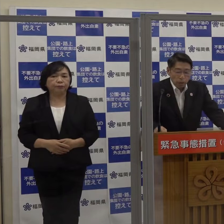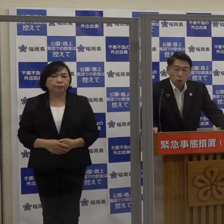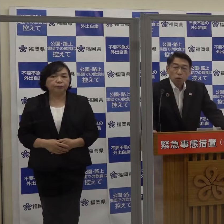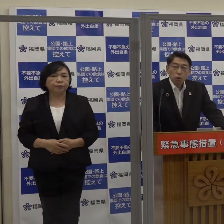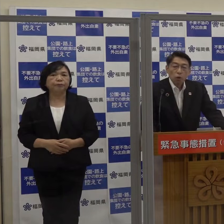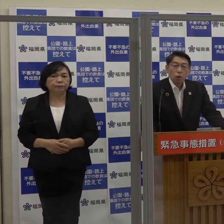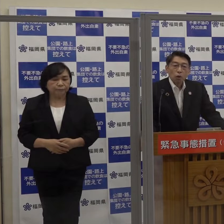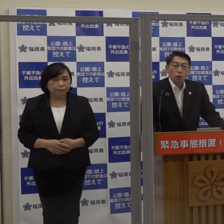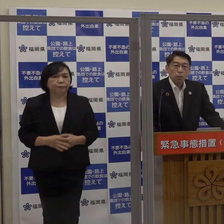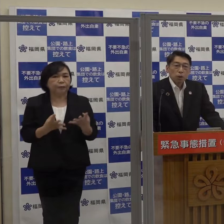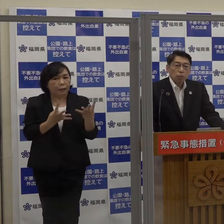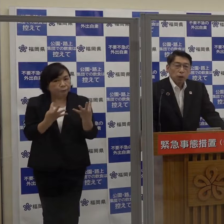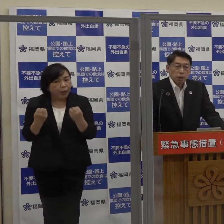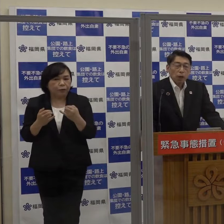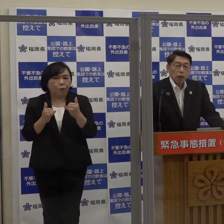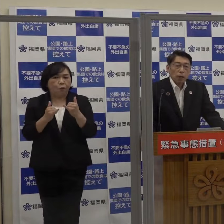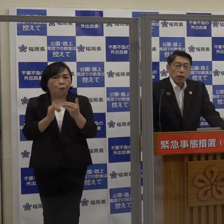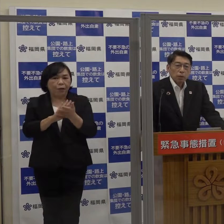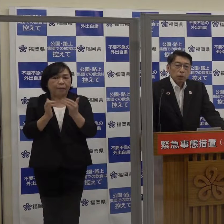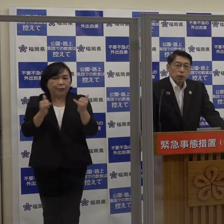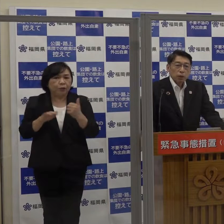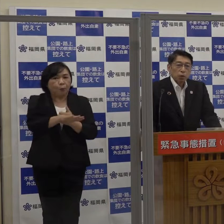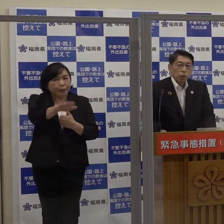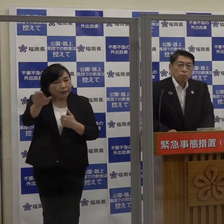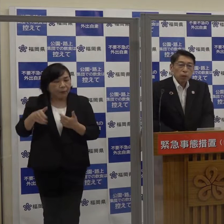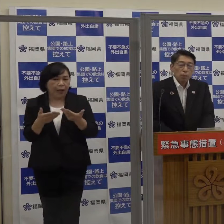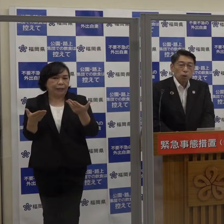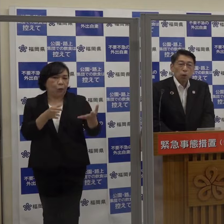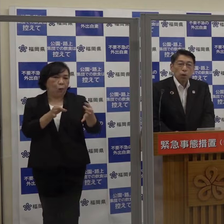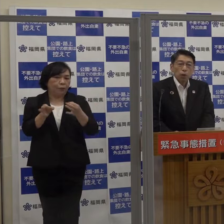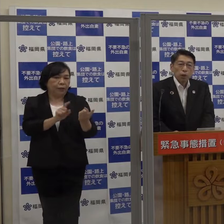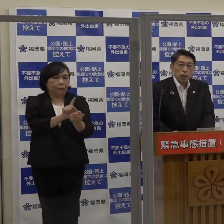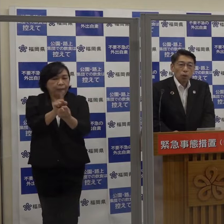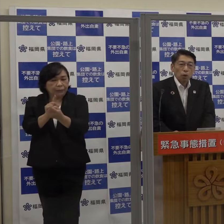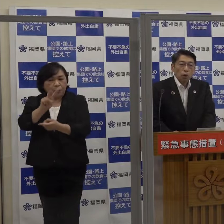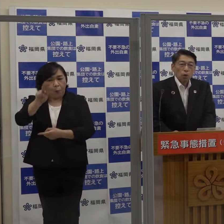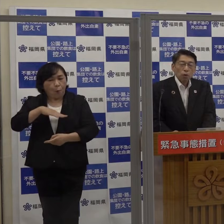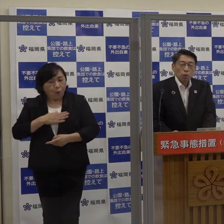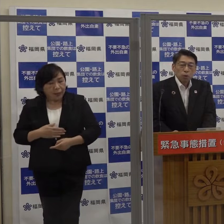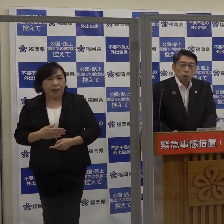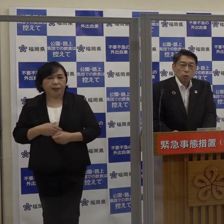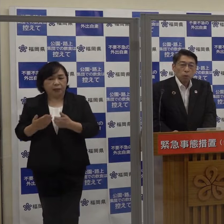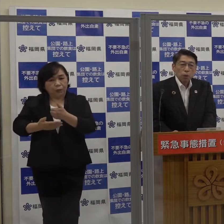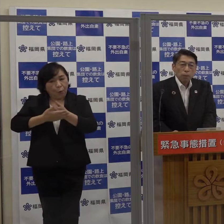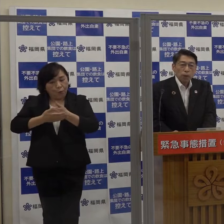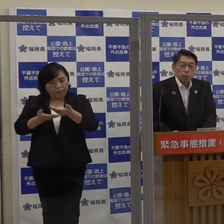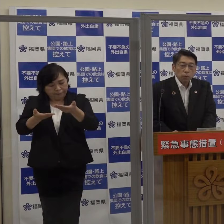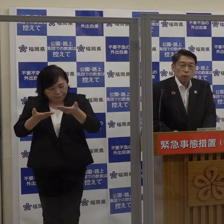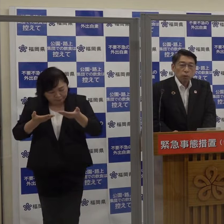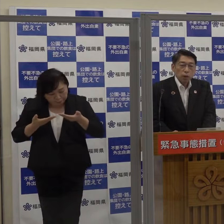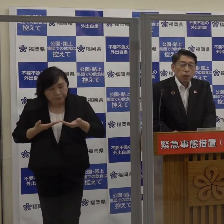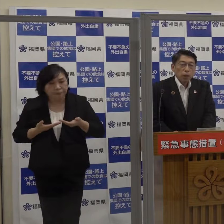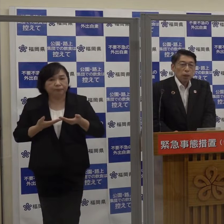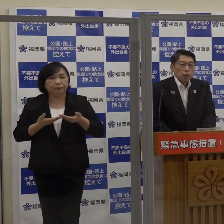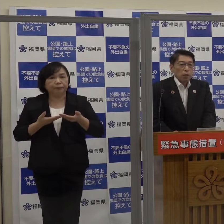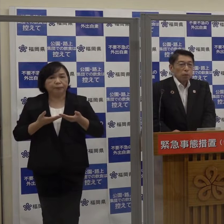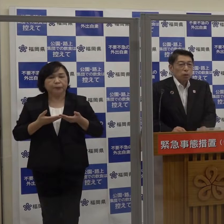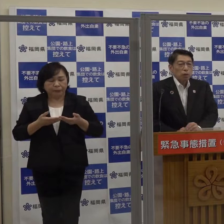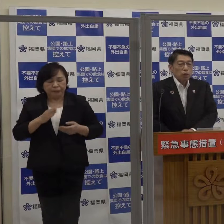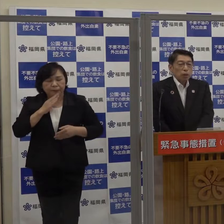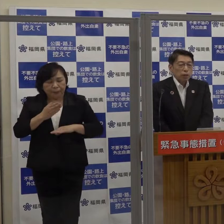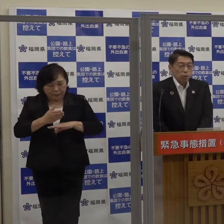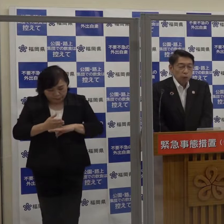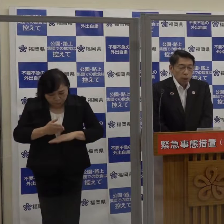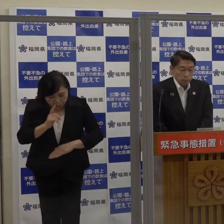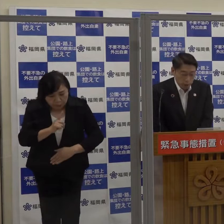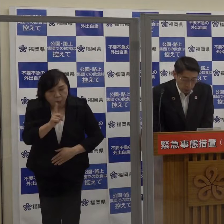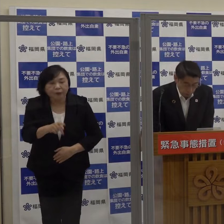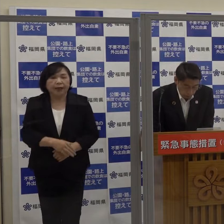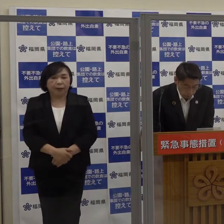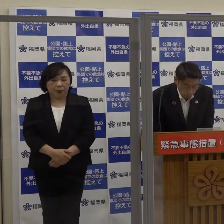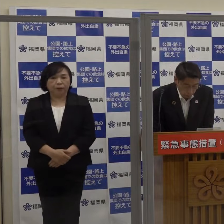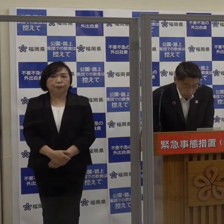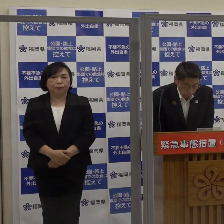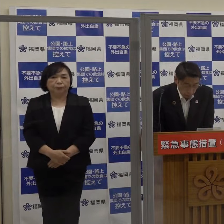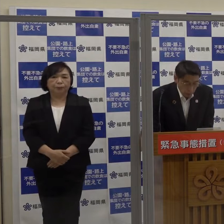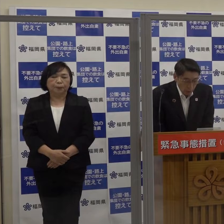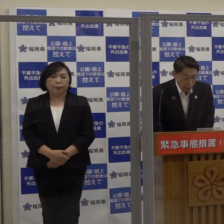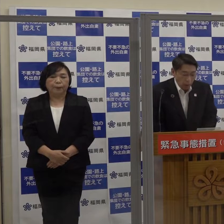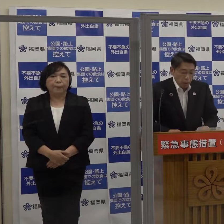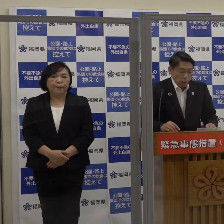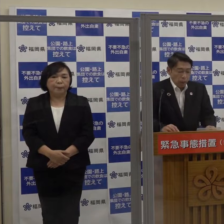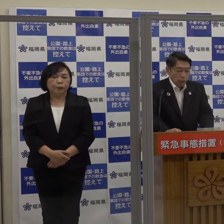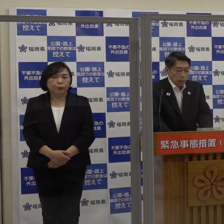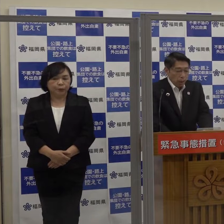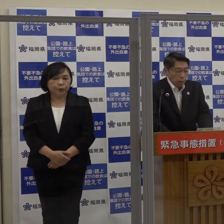多くの県民の皆さん 事業者の皆さんのご理解 ご協力を賜っていますことに深く感謝申し上げます